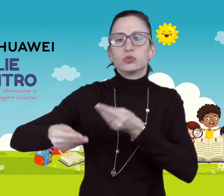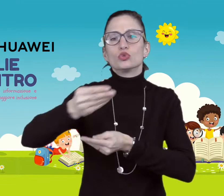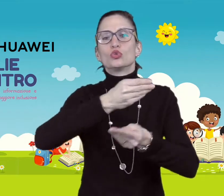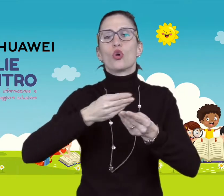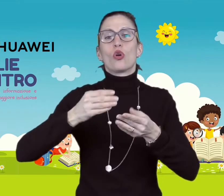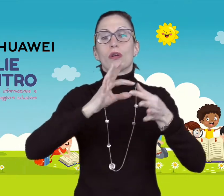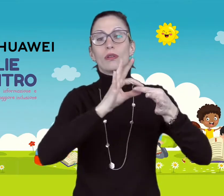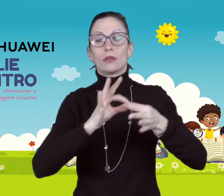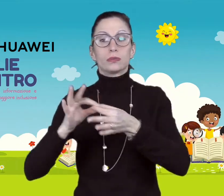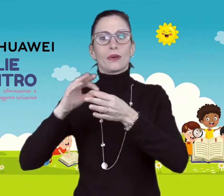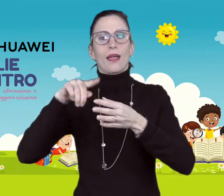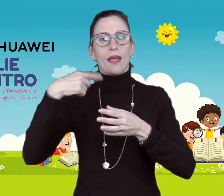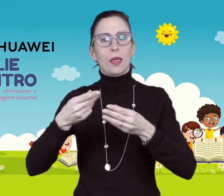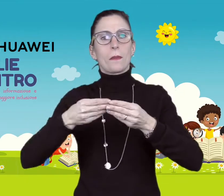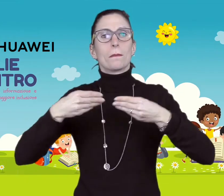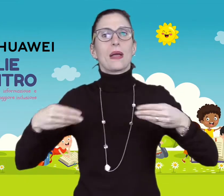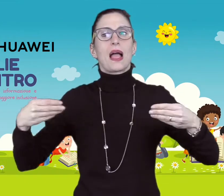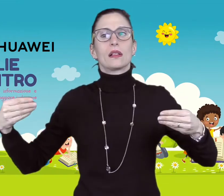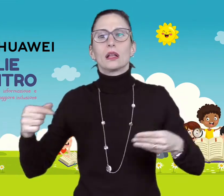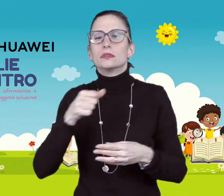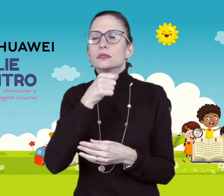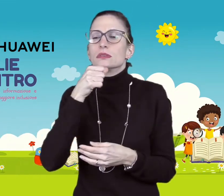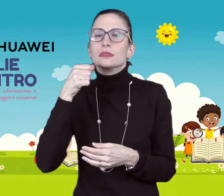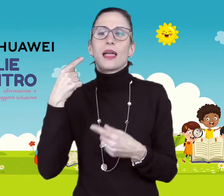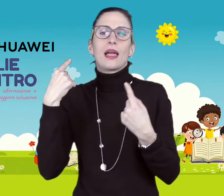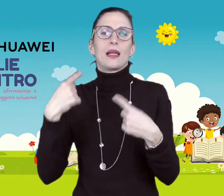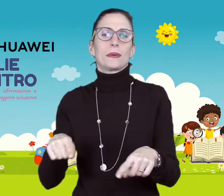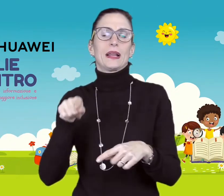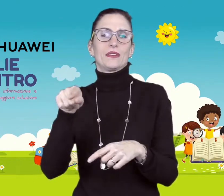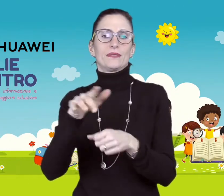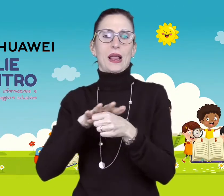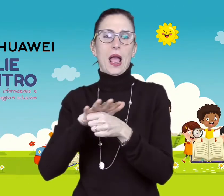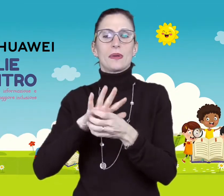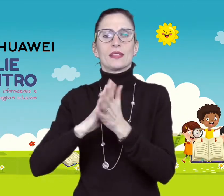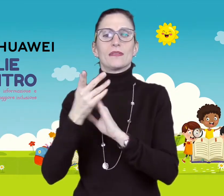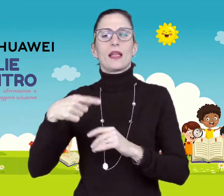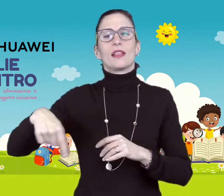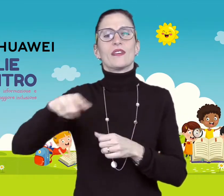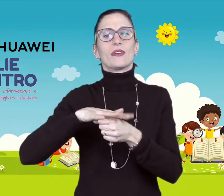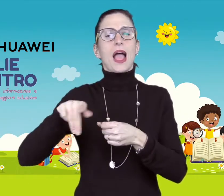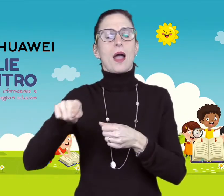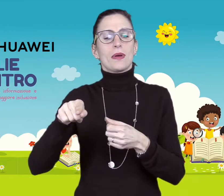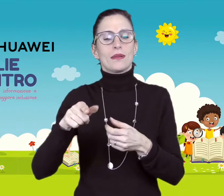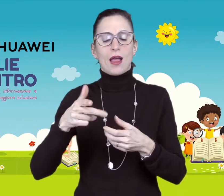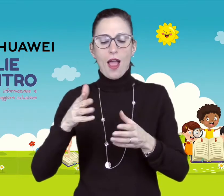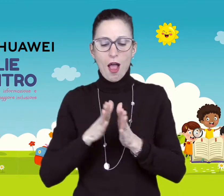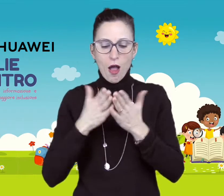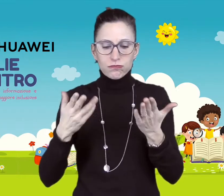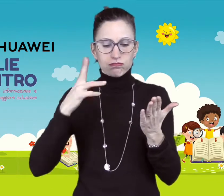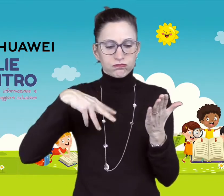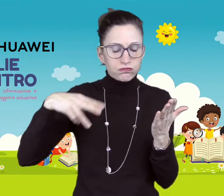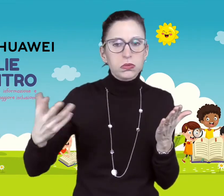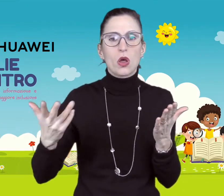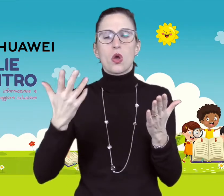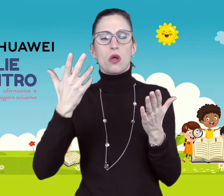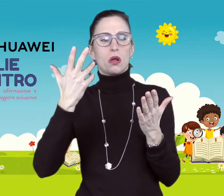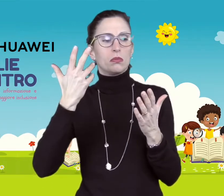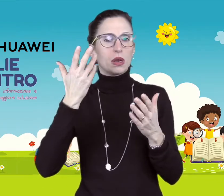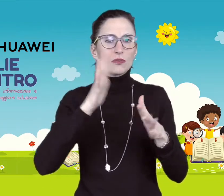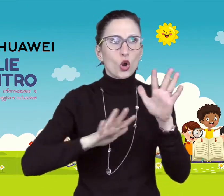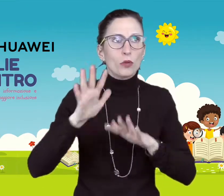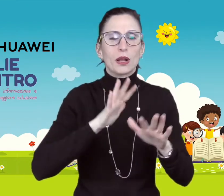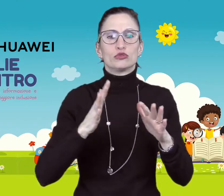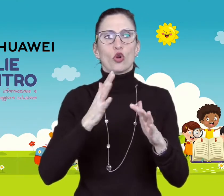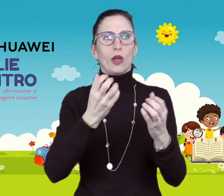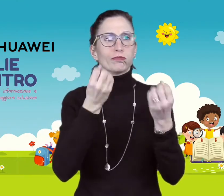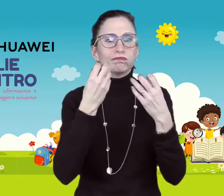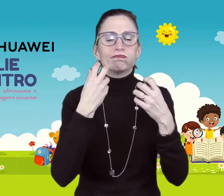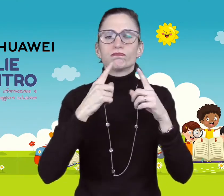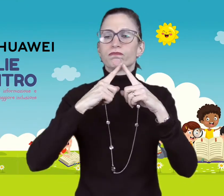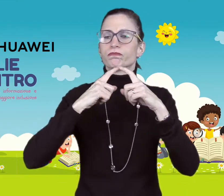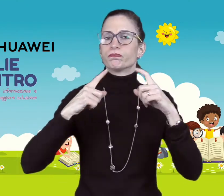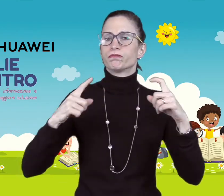i materiali forniti, le letture fatte insieme, le lezioni con i professionisti,